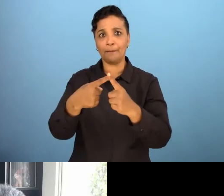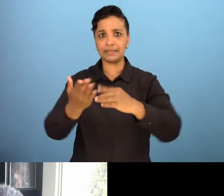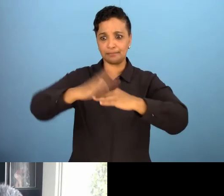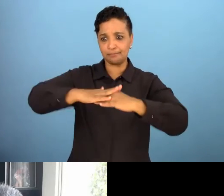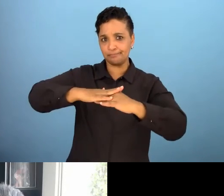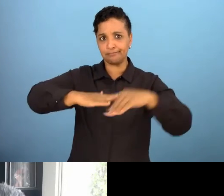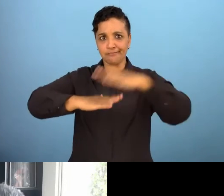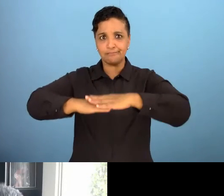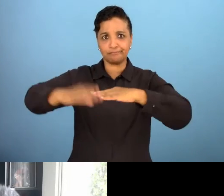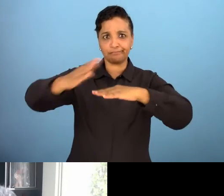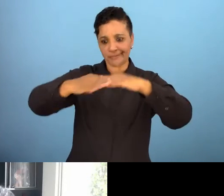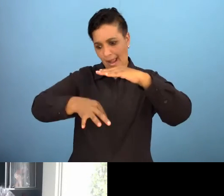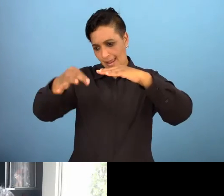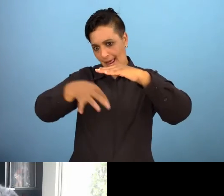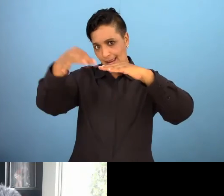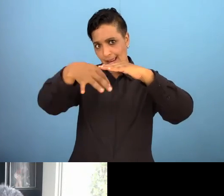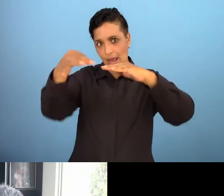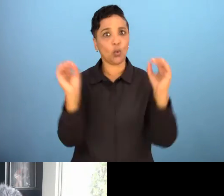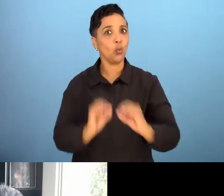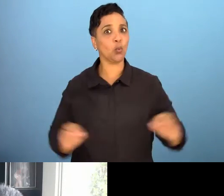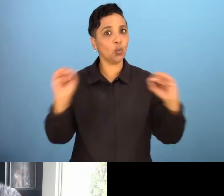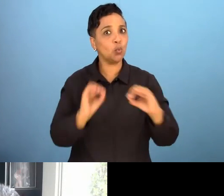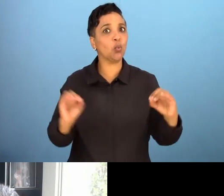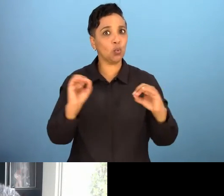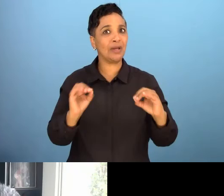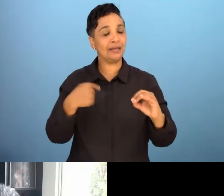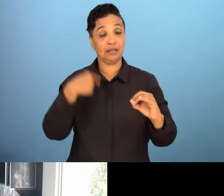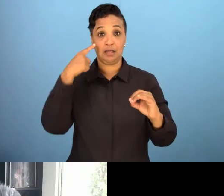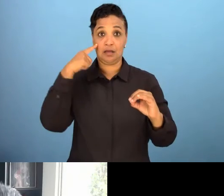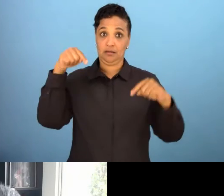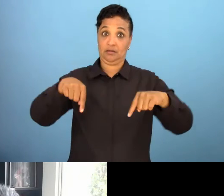Entonces, no sabemos cuál es la tasa de mortalidad y muchos otros temas, no lo sabemos